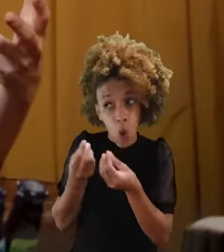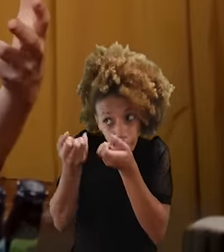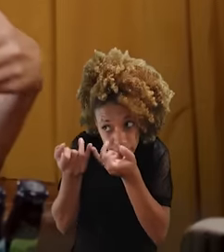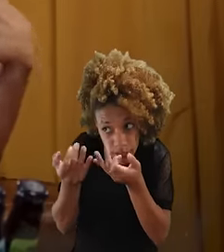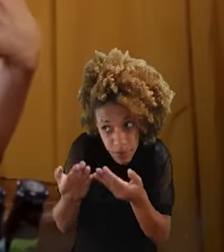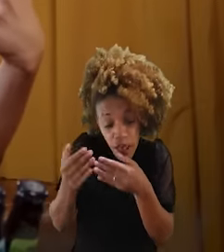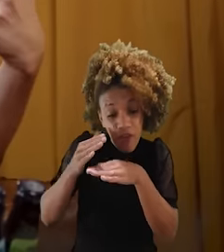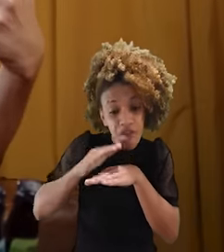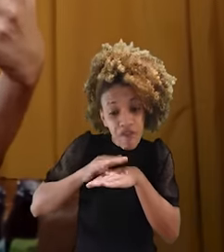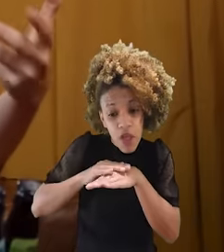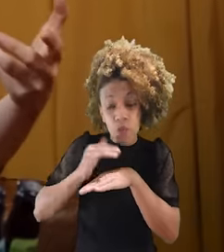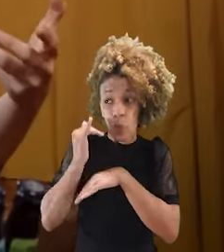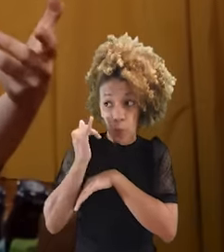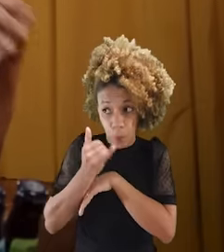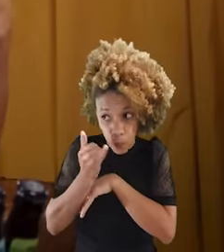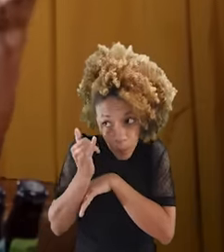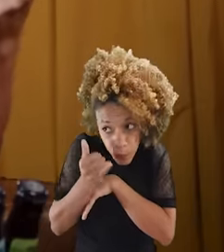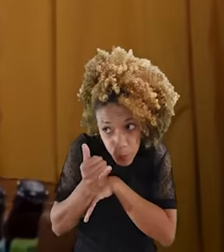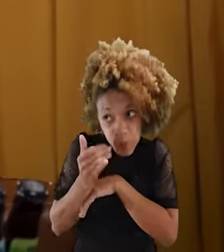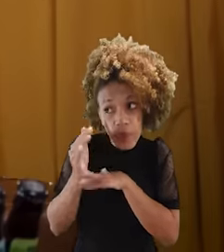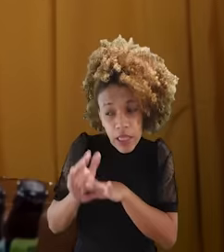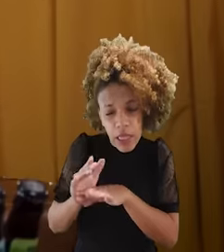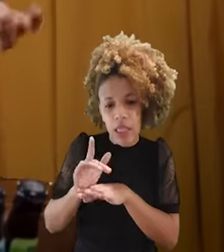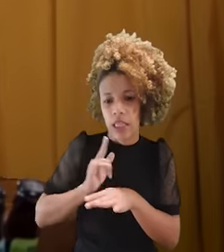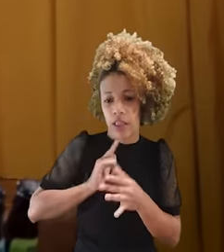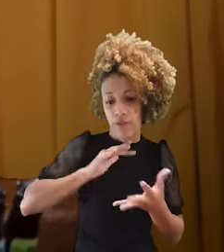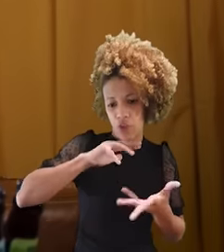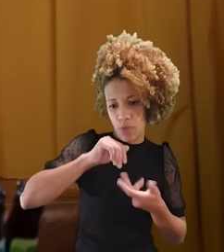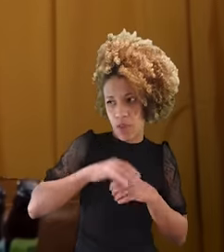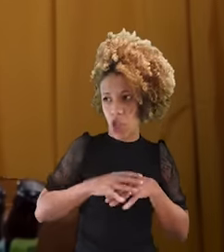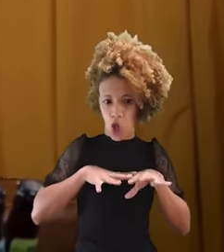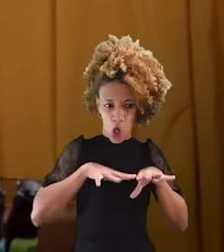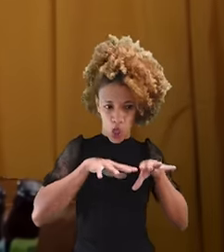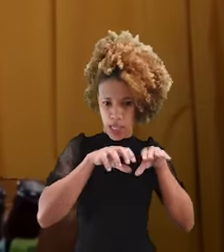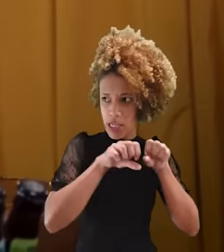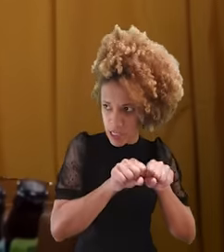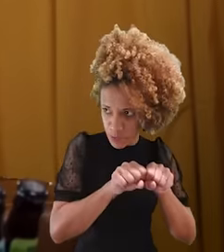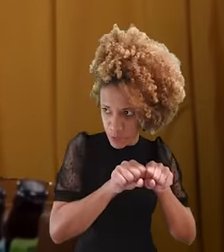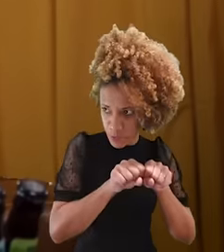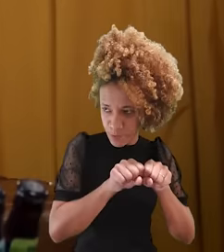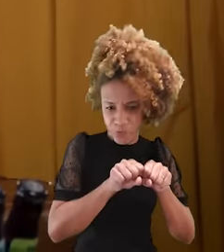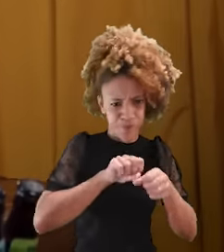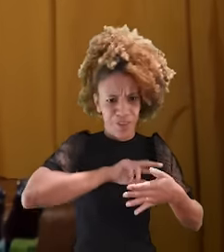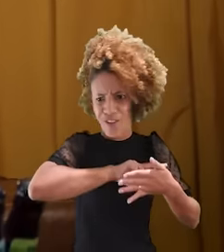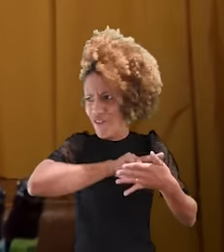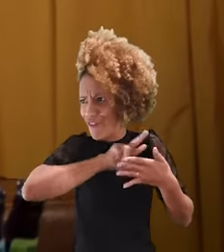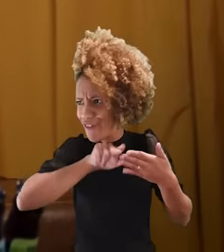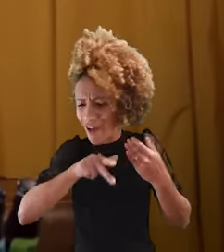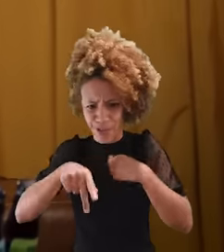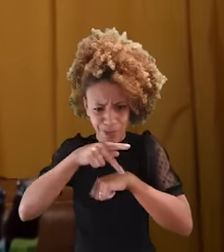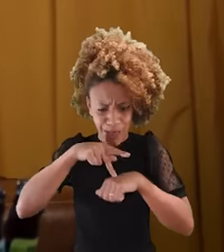faz um pronunciamento desse então a gente teve no mundo colonialismo em vários países do mundo de em